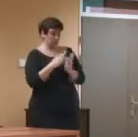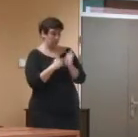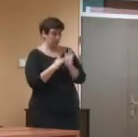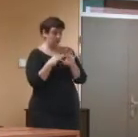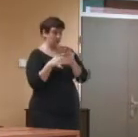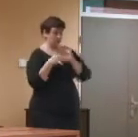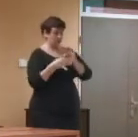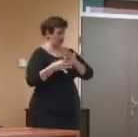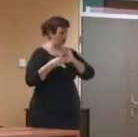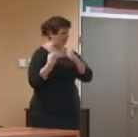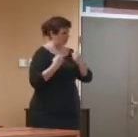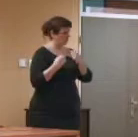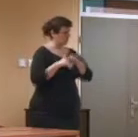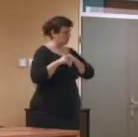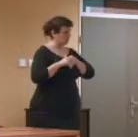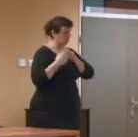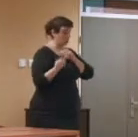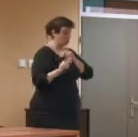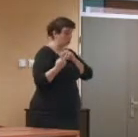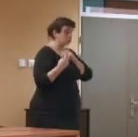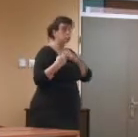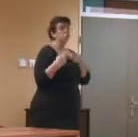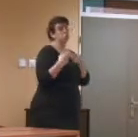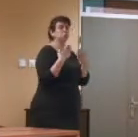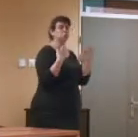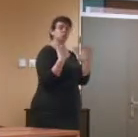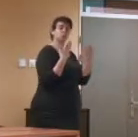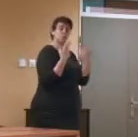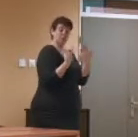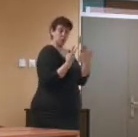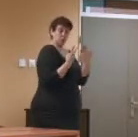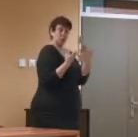cuando en aquel momento de febrero del año 1990 Eduardo Zaplana